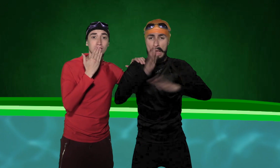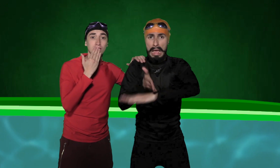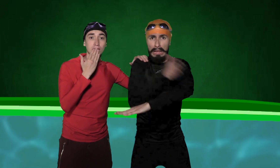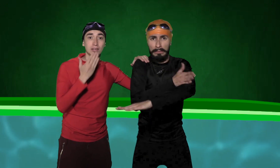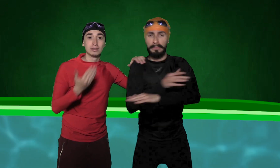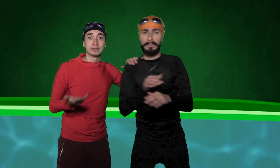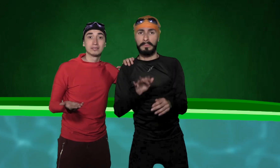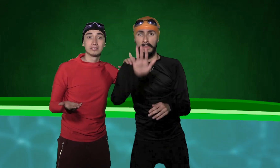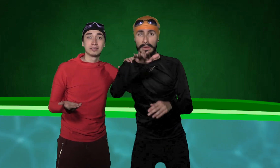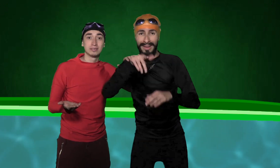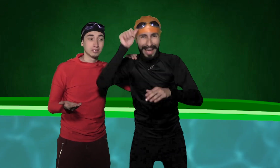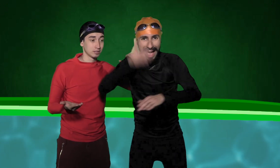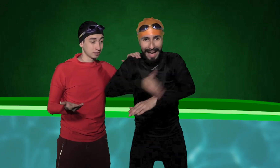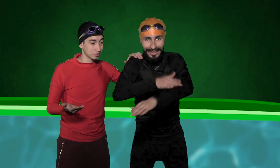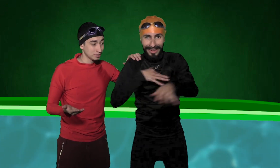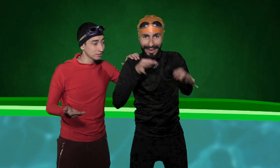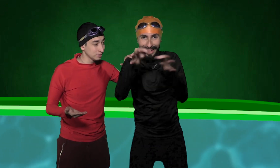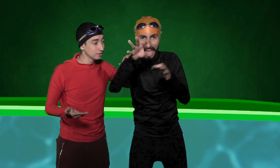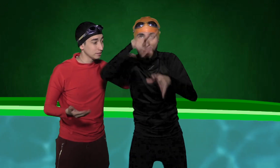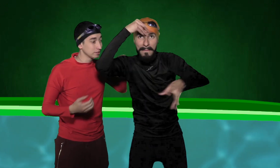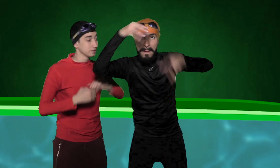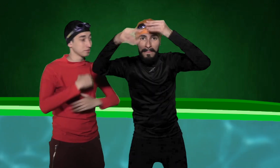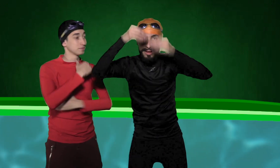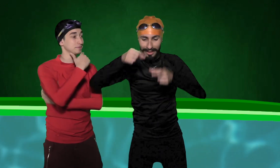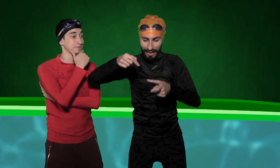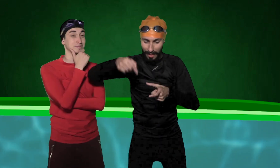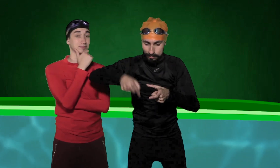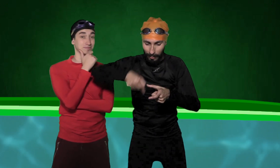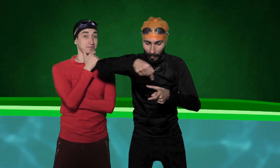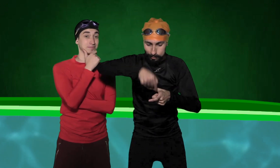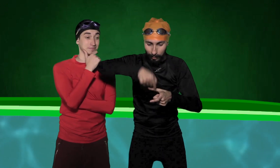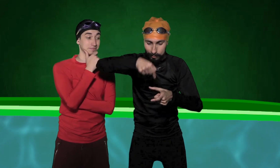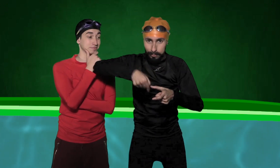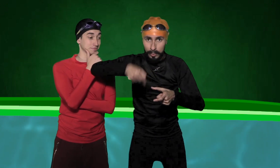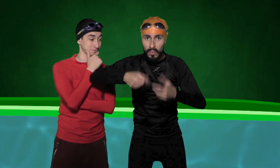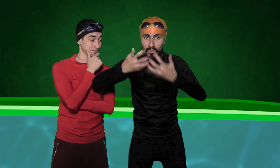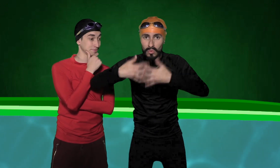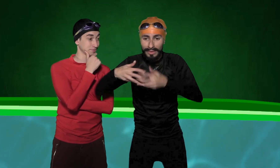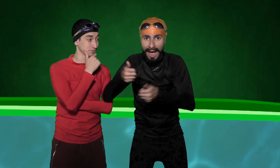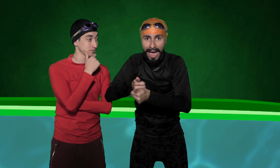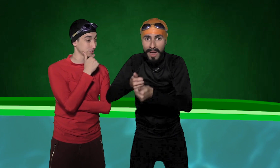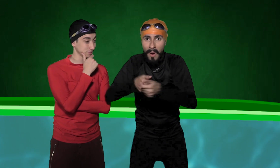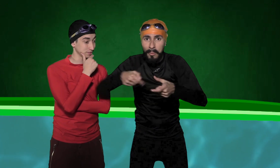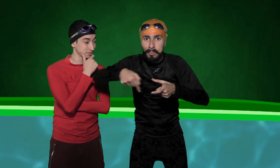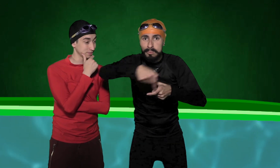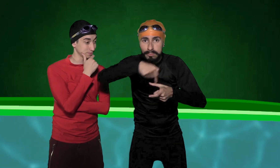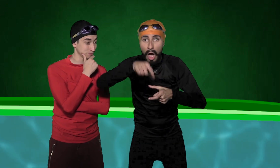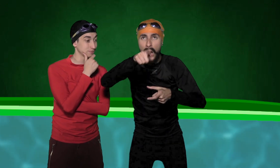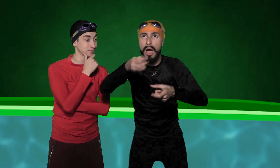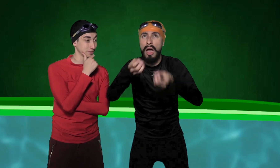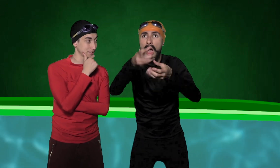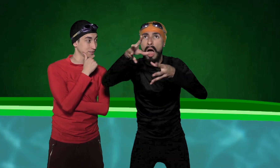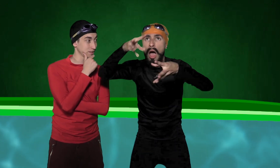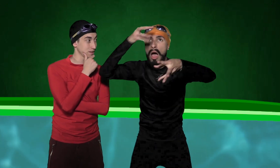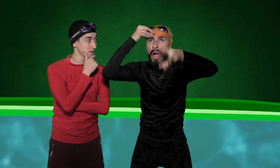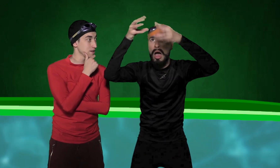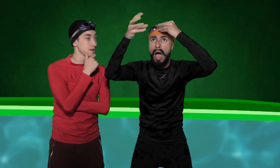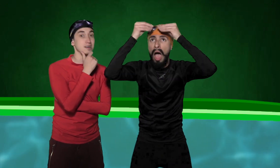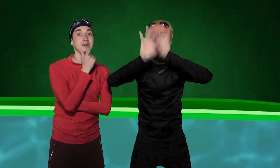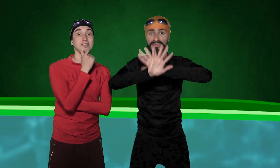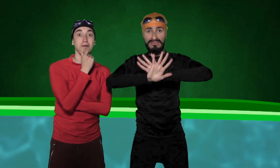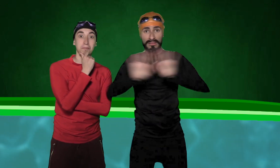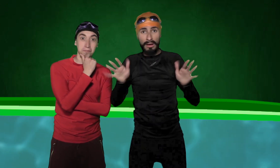Antes de irnos, recuerden esto que hemos aprendido hoy sobre las partes de la célula y sus funciones.